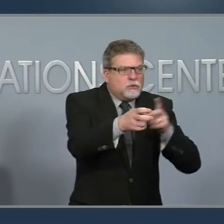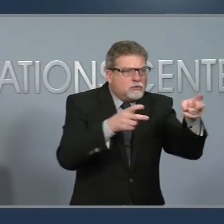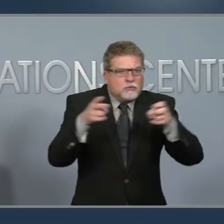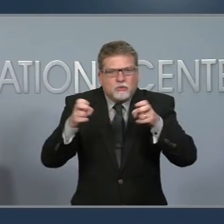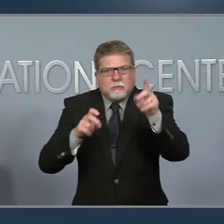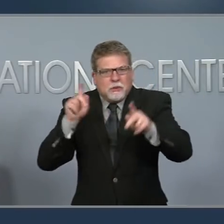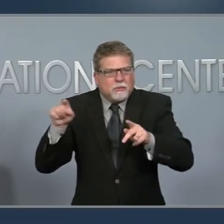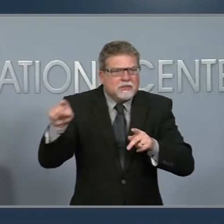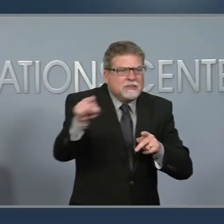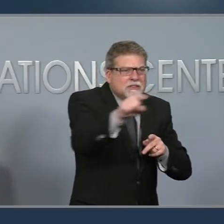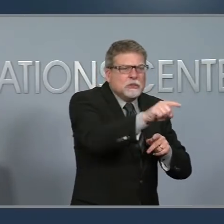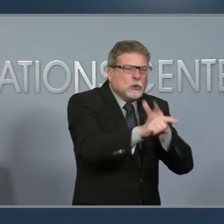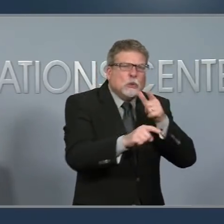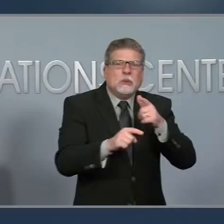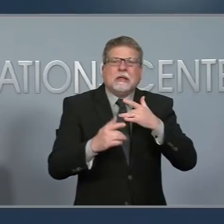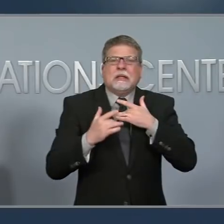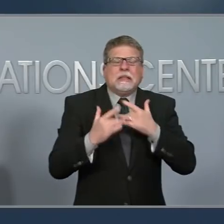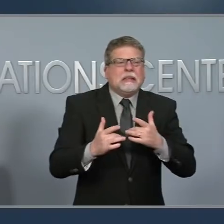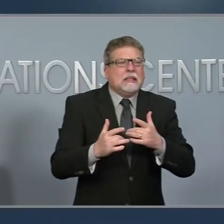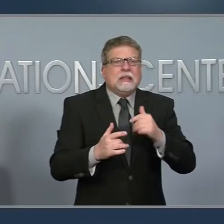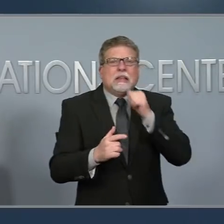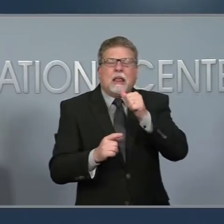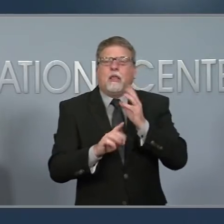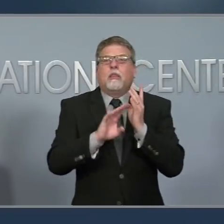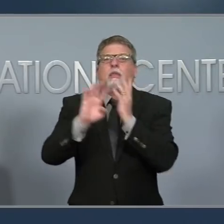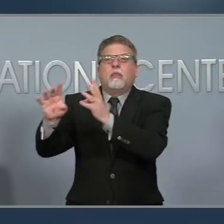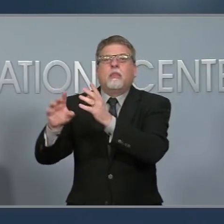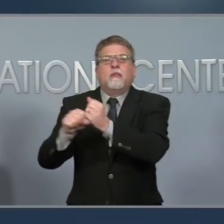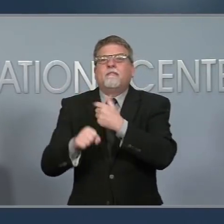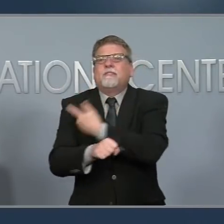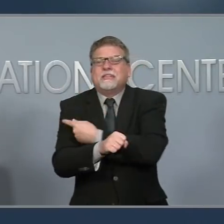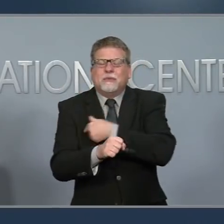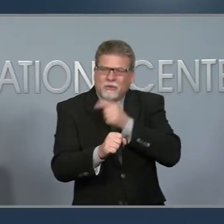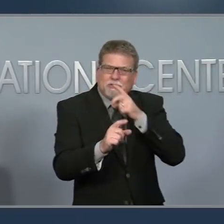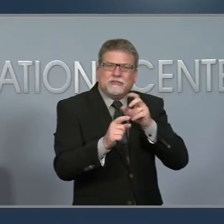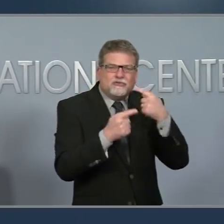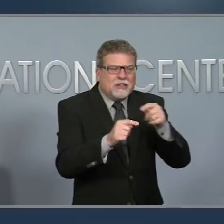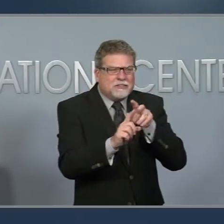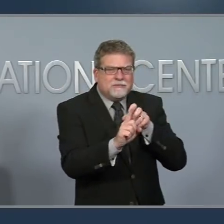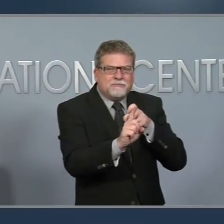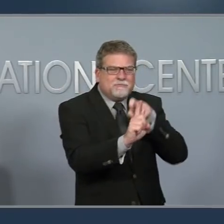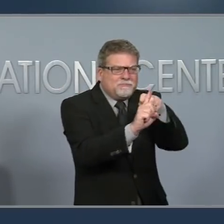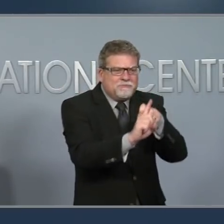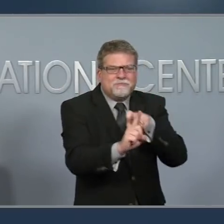Entre los mayores de sesenta y cinco años, un noventa y seis por ciento los vacunados estamos trabajando arduamente para asegurar que todos